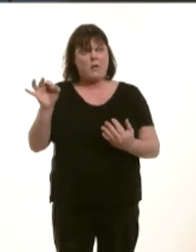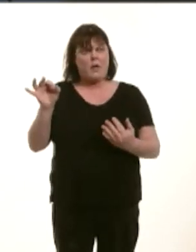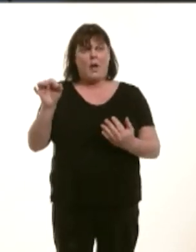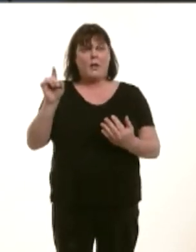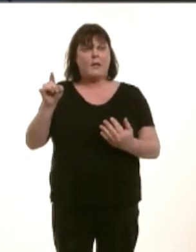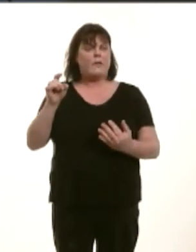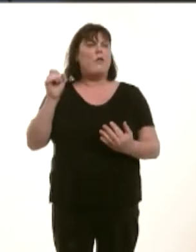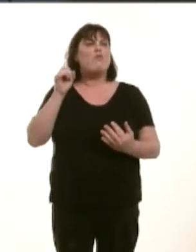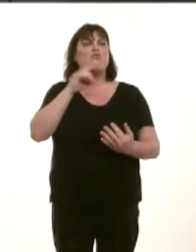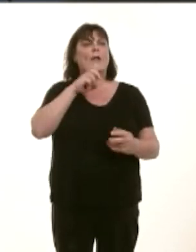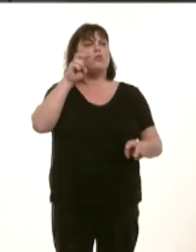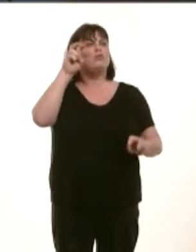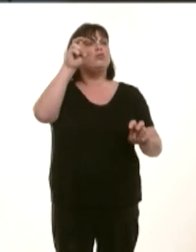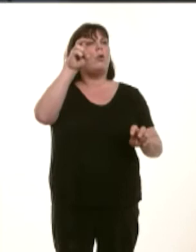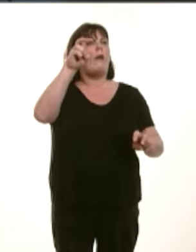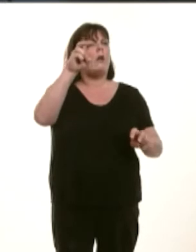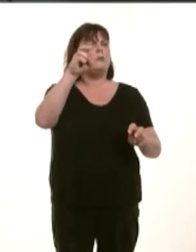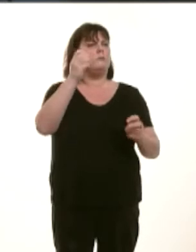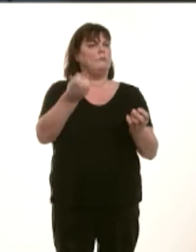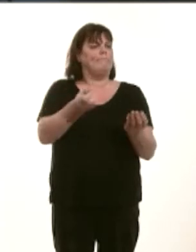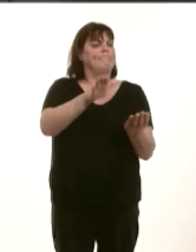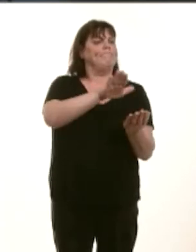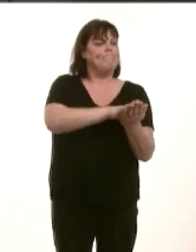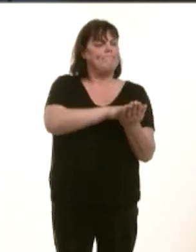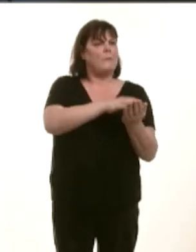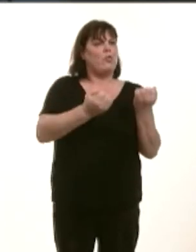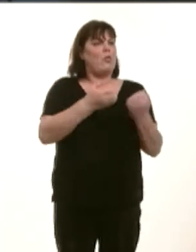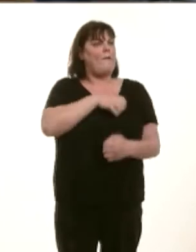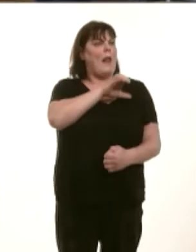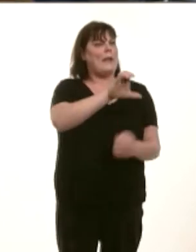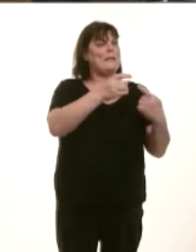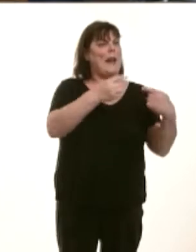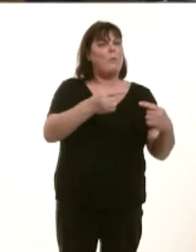neu fod opsiwn i unigolyn gael y ddraig goch yn hytrach na jac yr undeb er mwyn diffinio